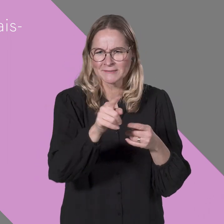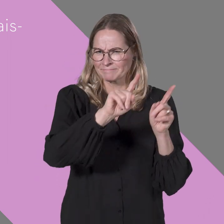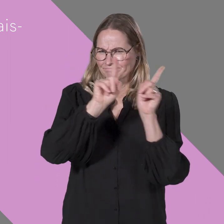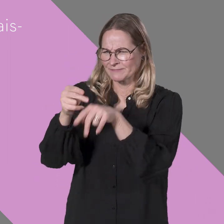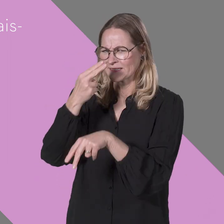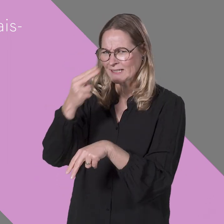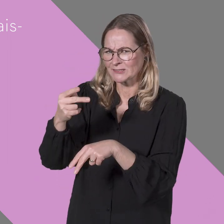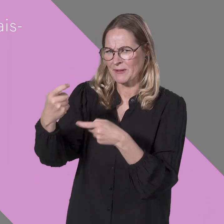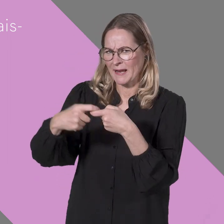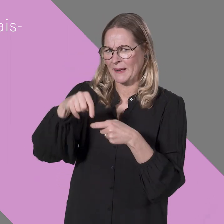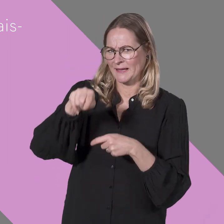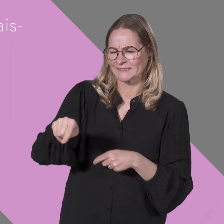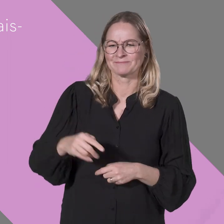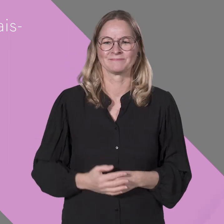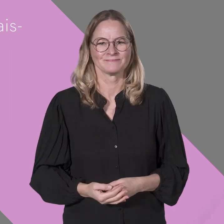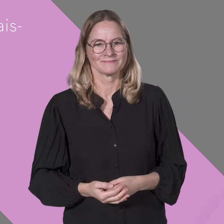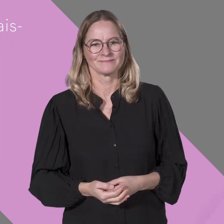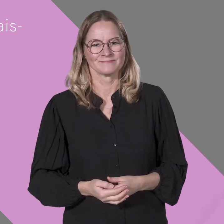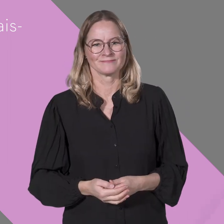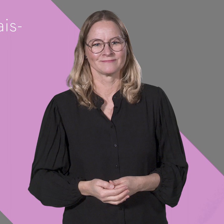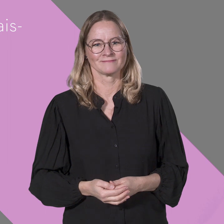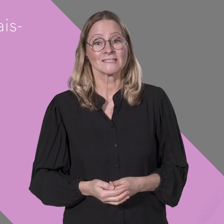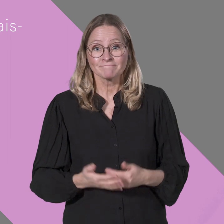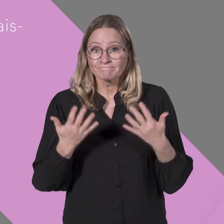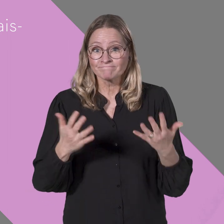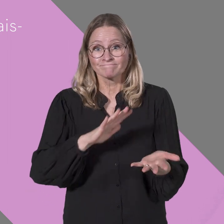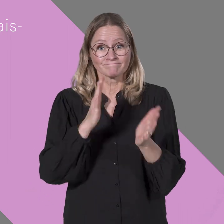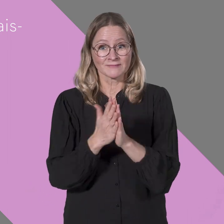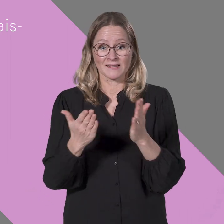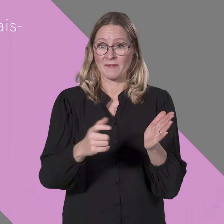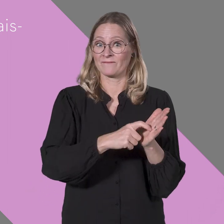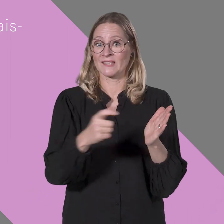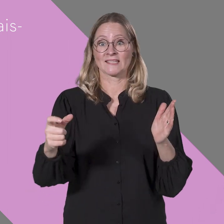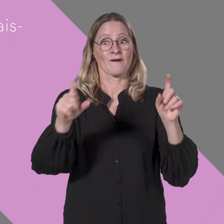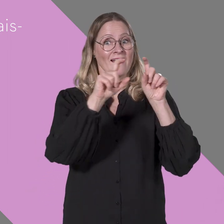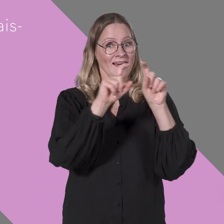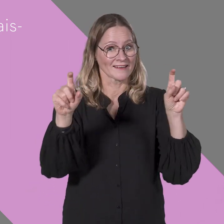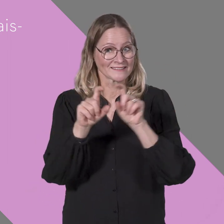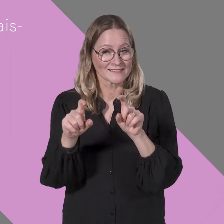Kipin kapin katsomaan oheisen linkin kautta! Tässä olivat tämän viikon aiheet.